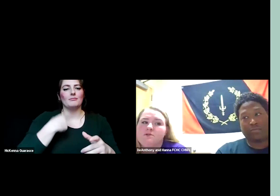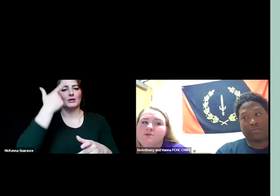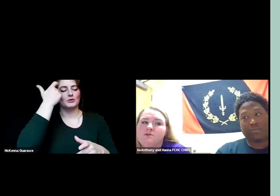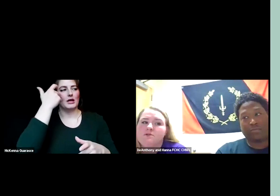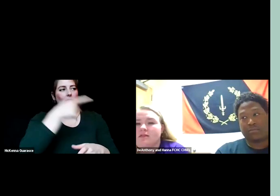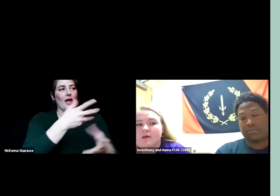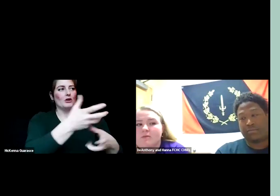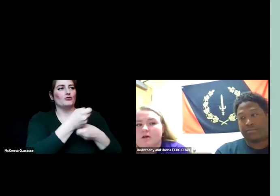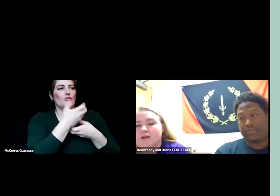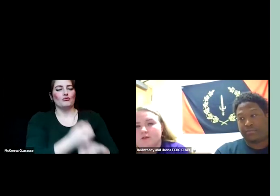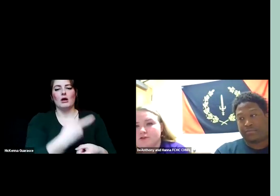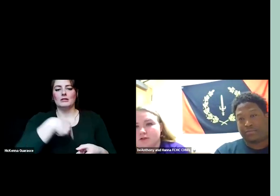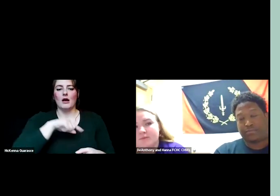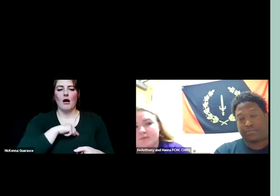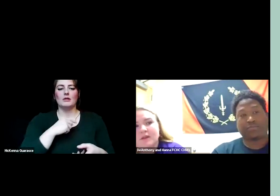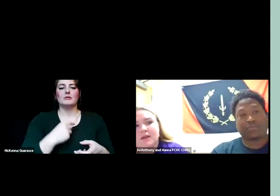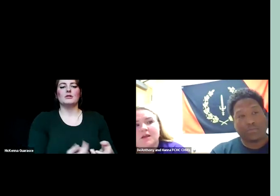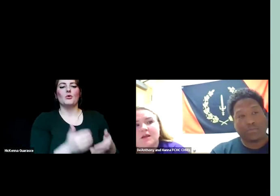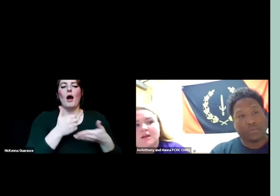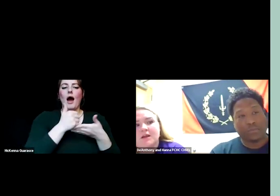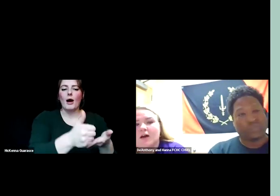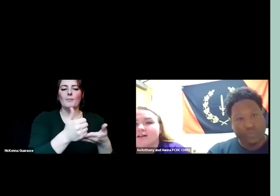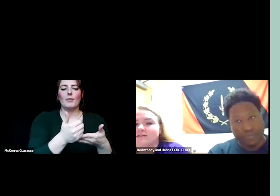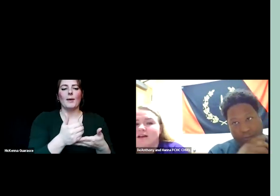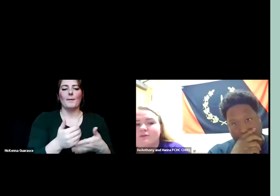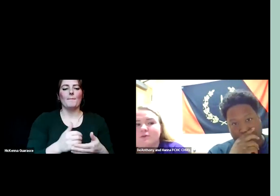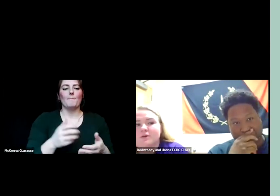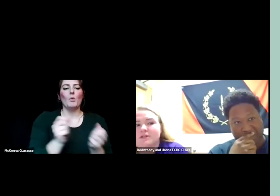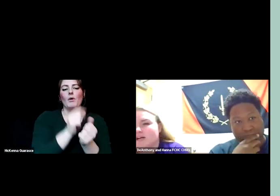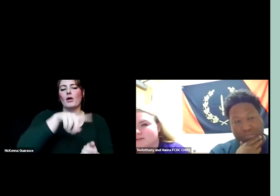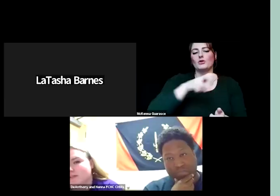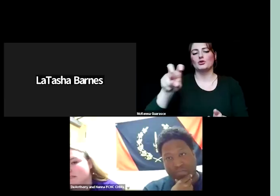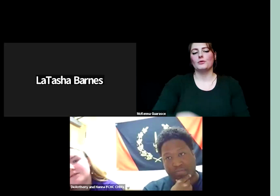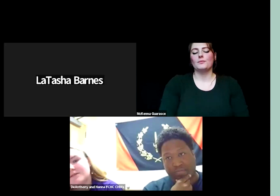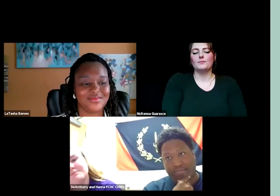en el punto en que estén de su proceso. Siguiente diapositiva para LaTasha, por favor.